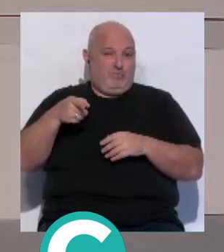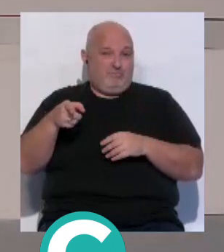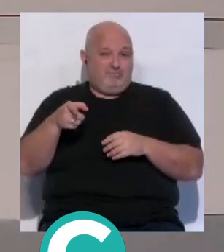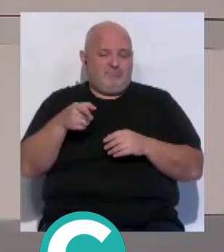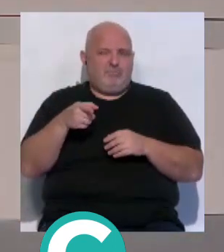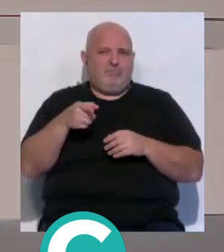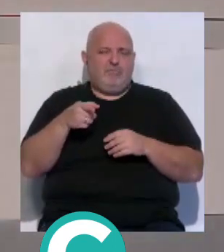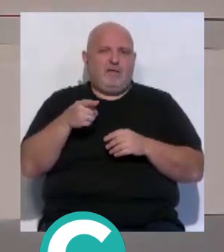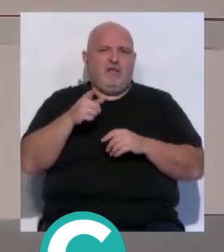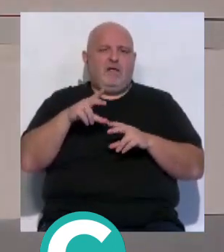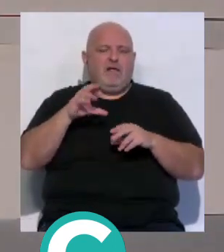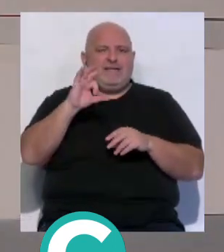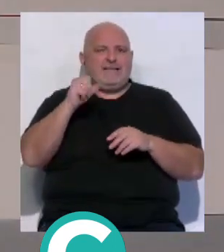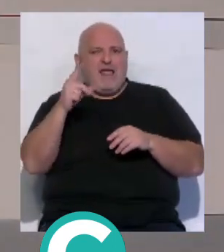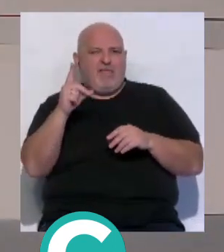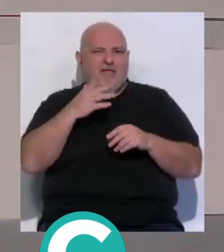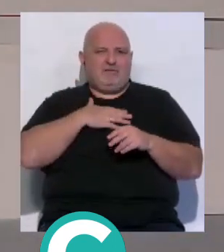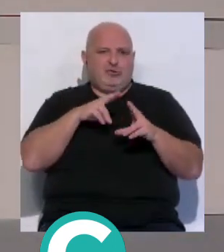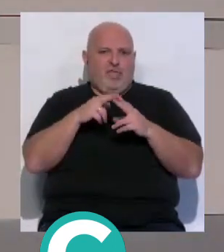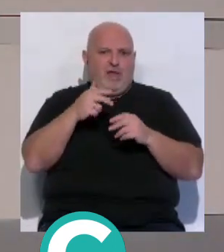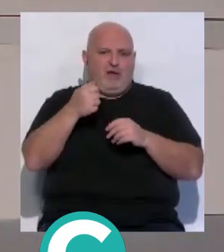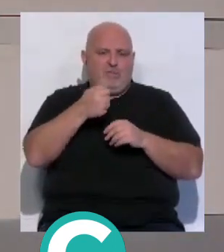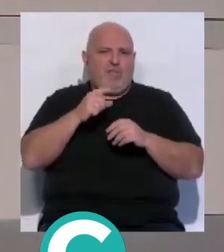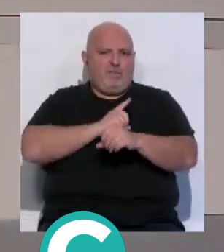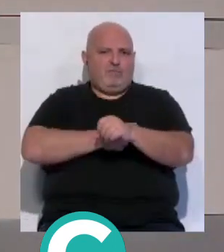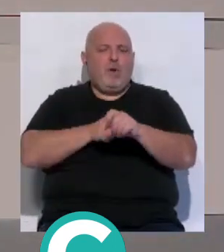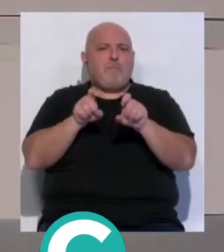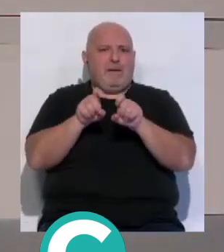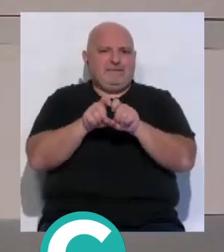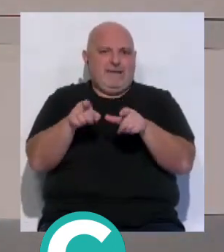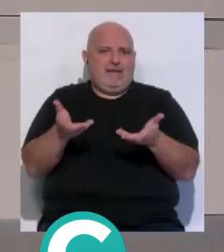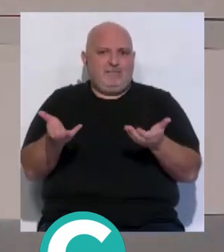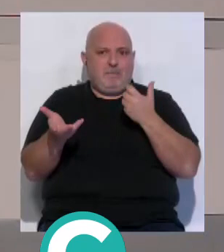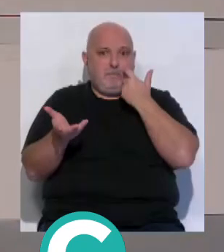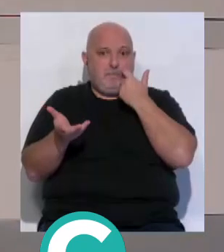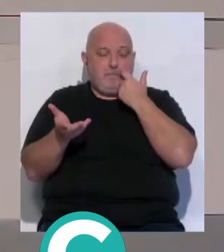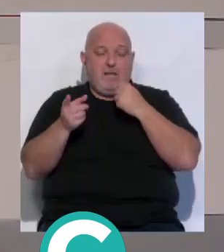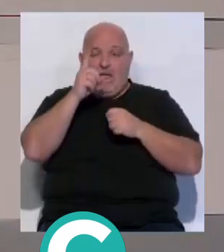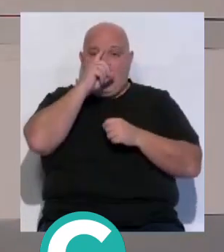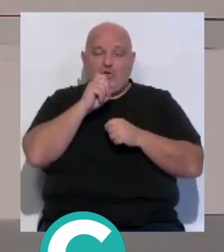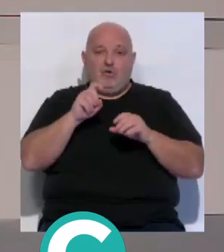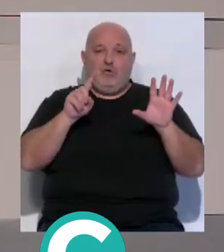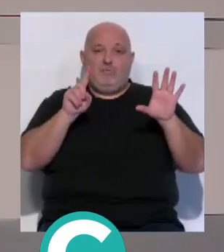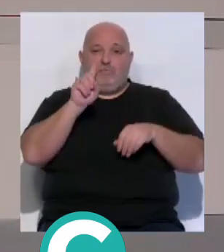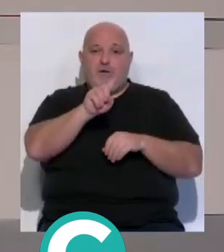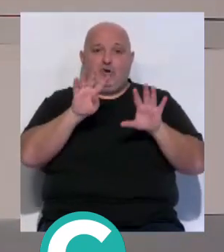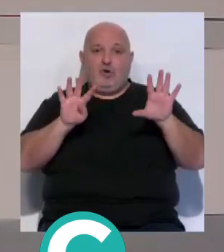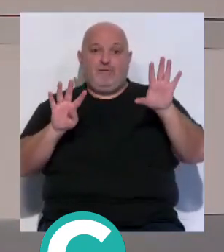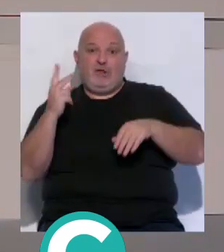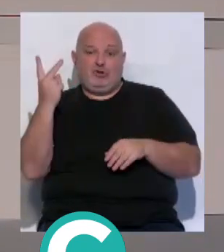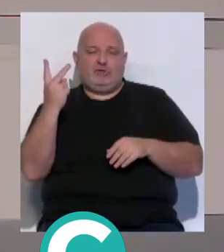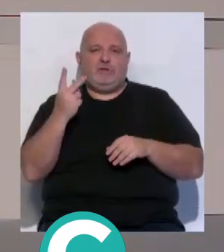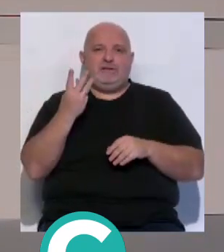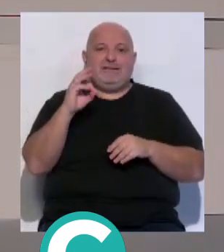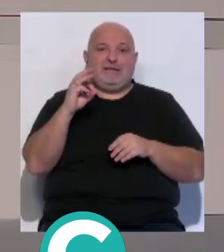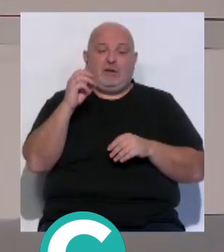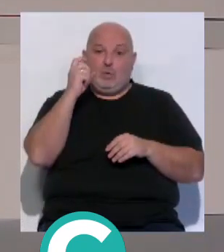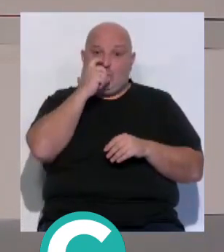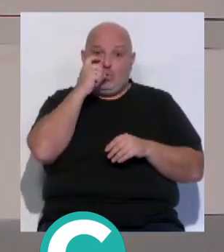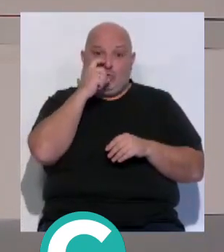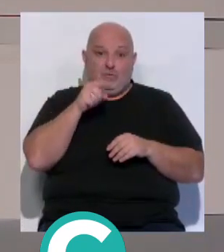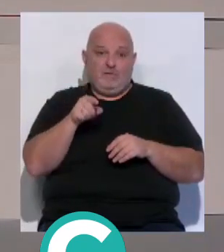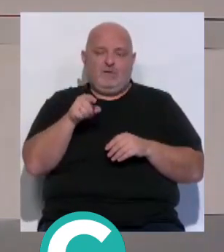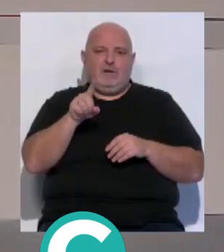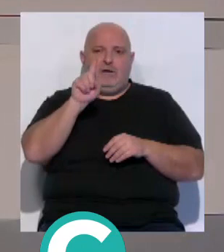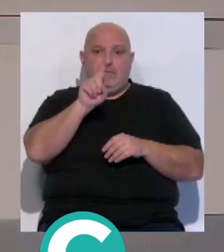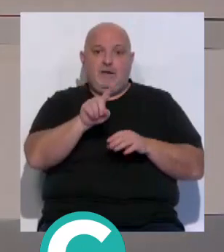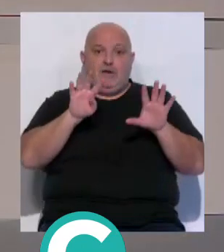esto es una sociedad anónima deportiva es una empresa en el año 1992 el 30 de junio de 1992